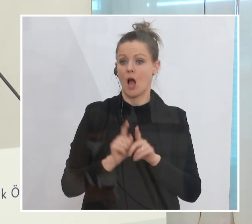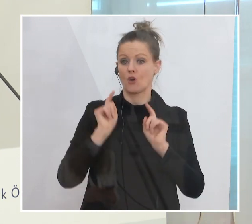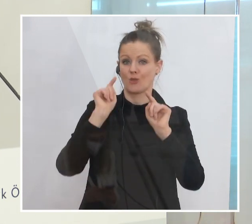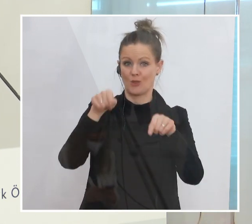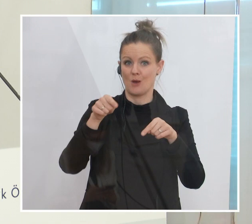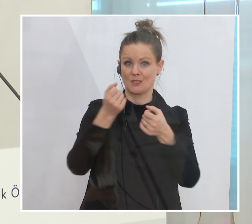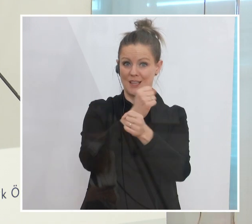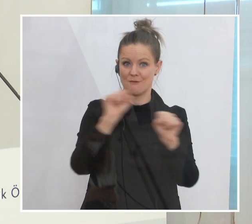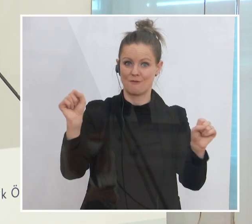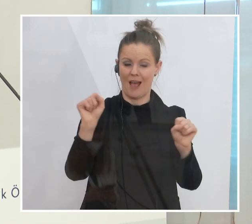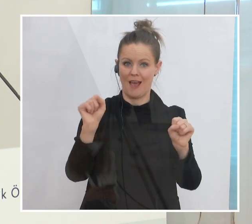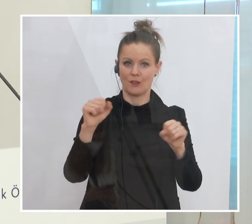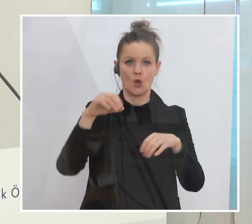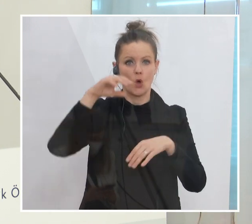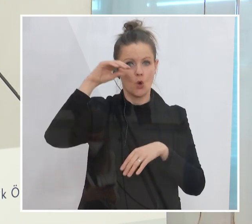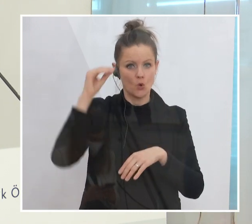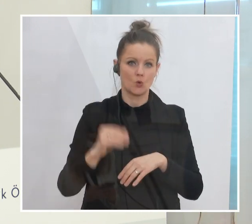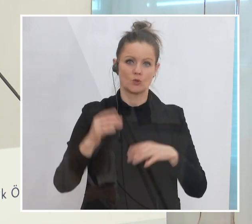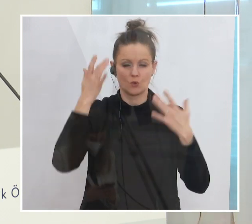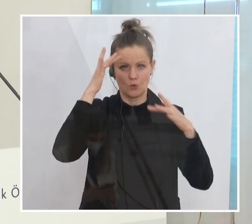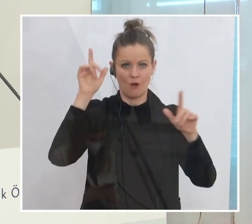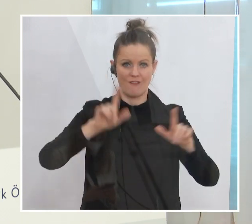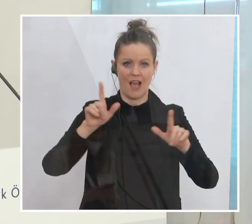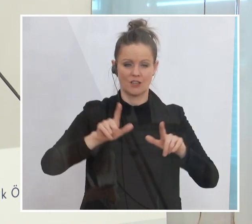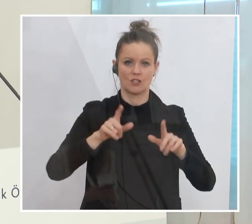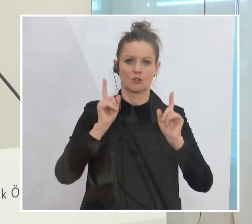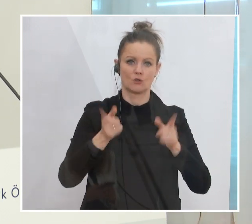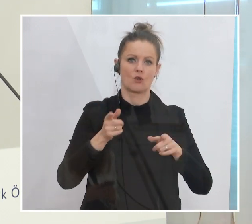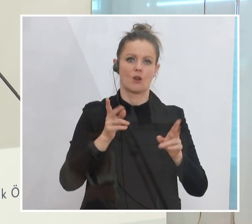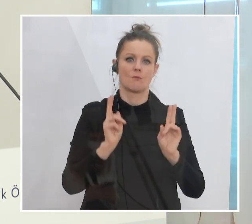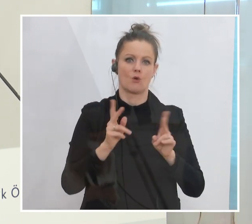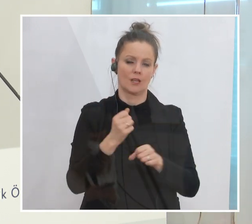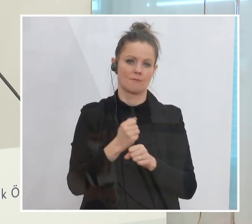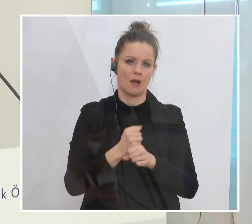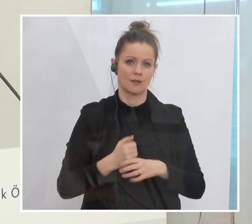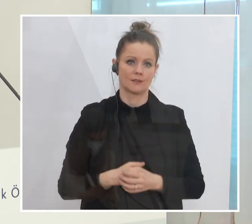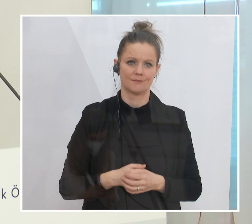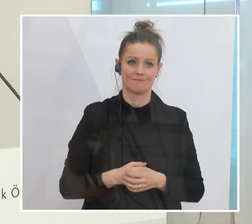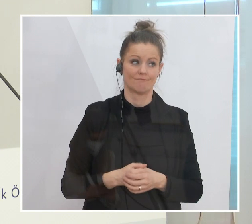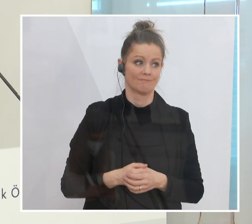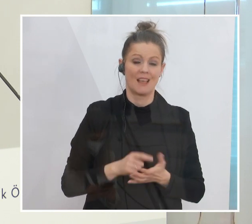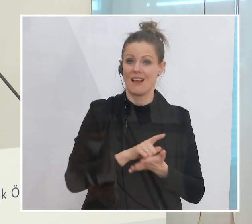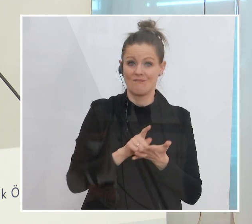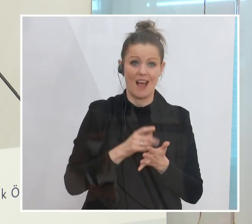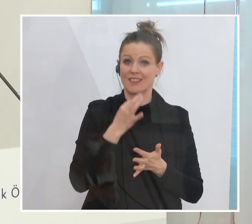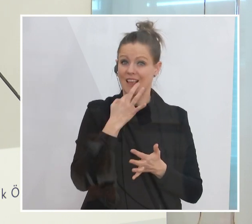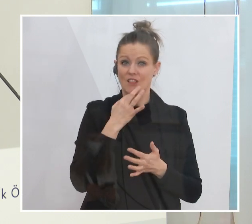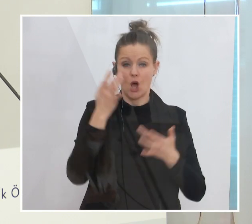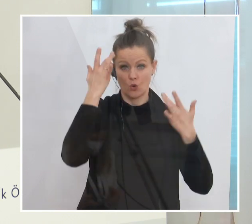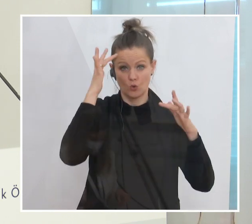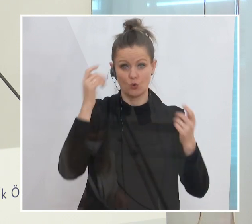Wir können - wie ja eingangs erwähnt - noch nicht genau sagen, wann der Kulturbetrieb wieder starten